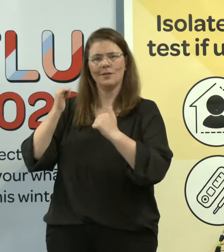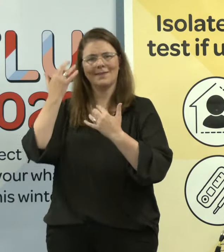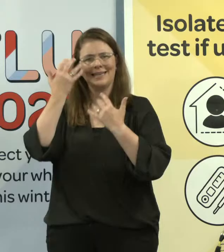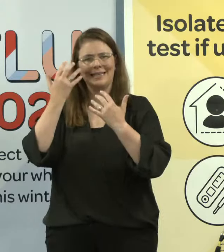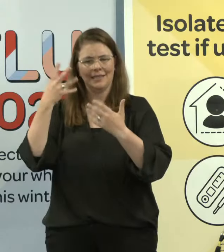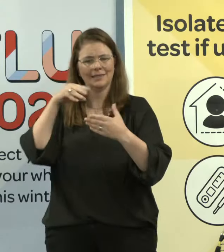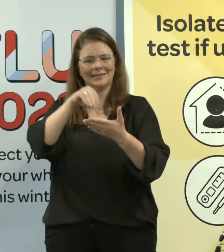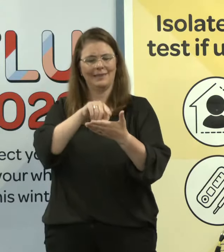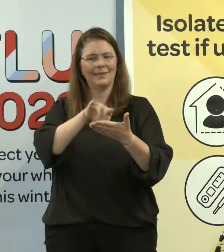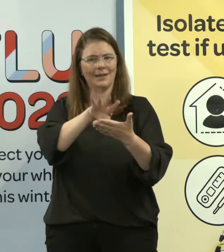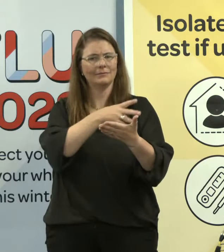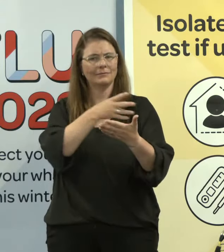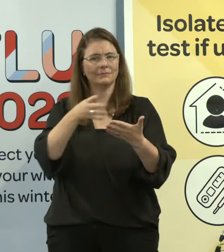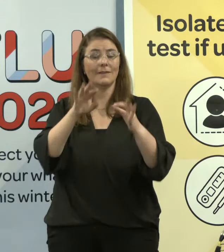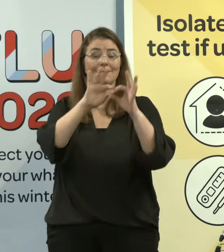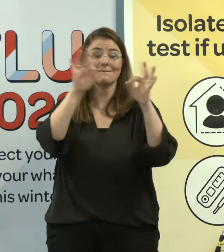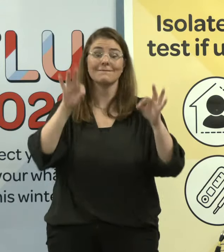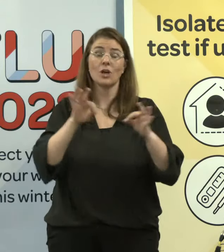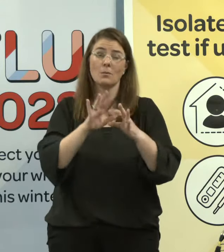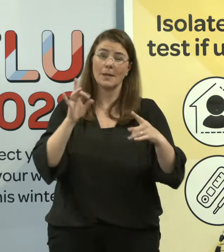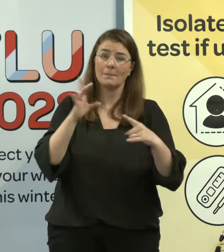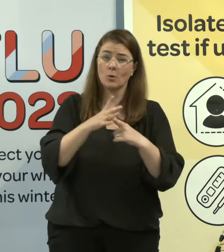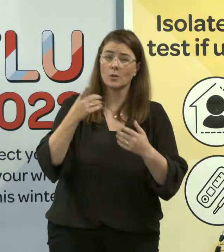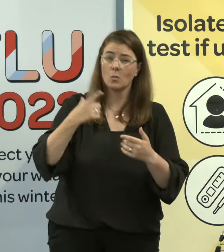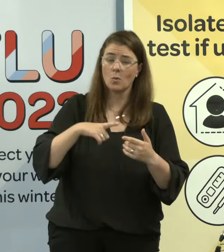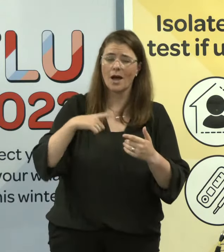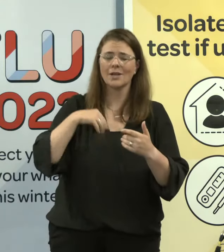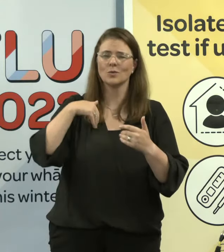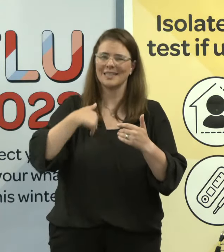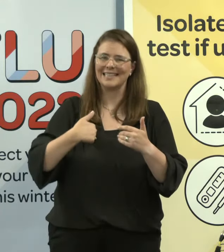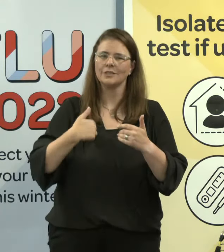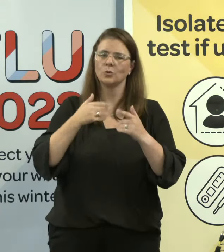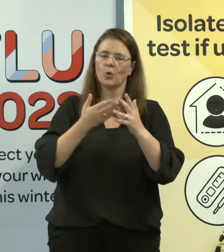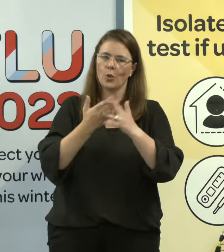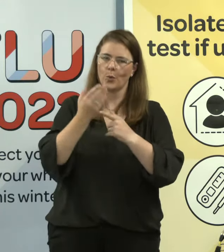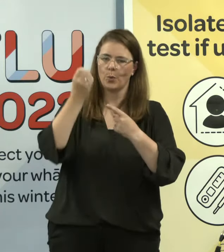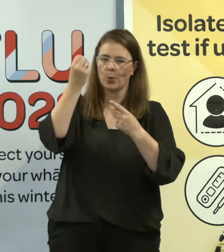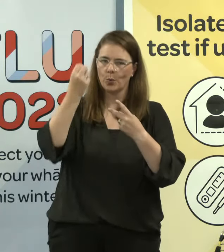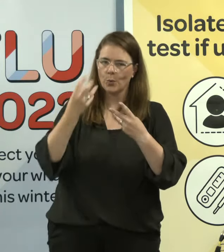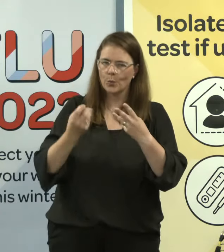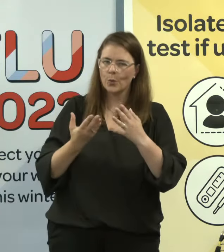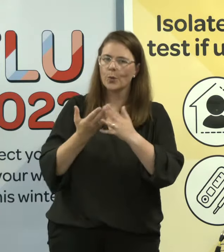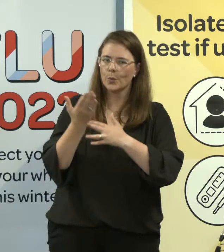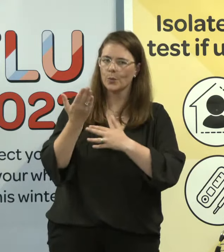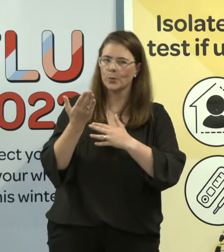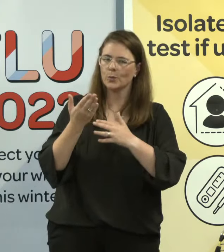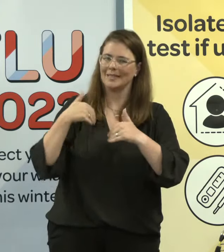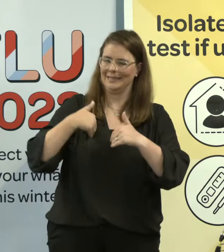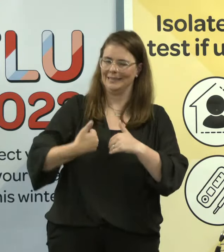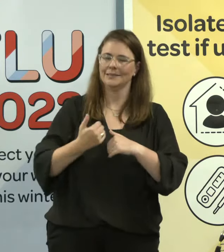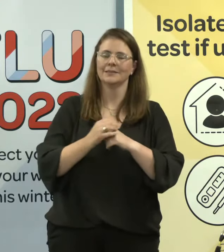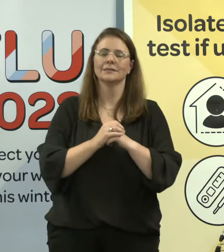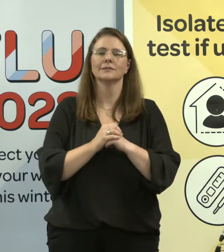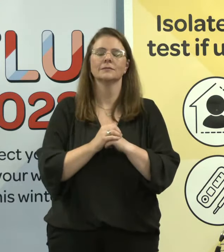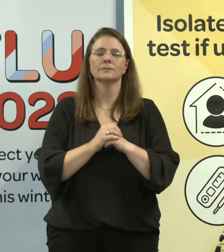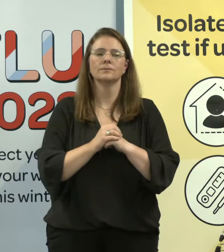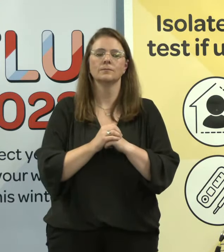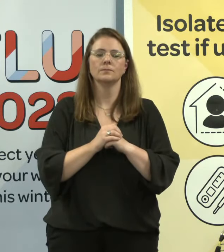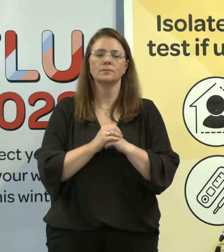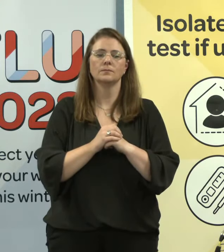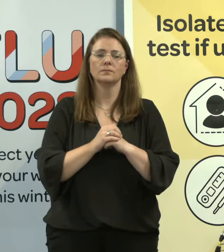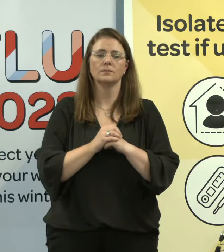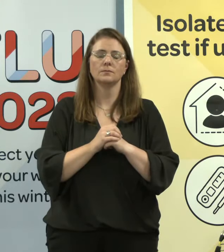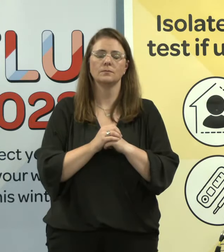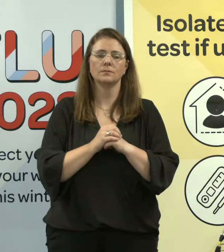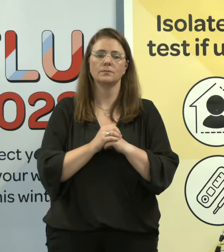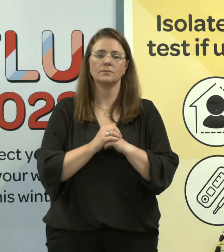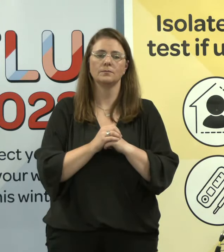hauora-a-iwi. Ki taku whakaaro